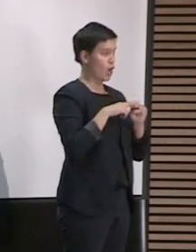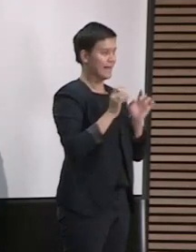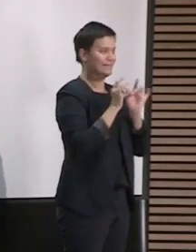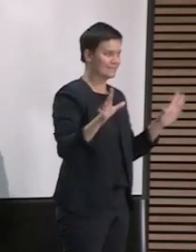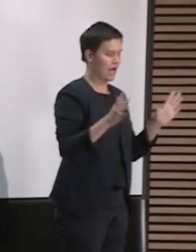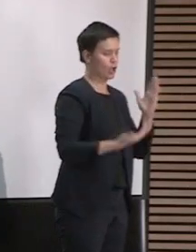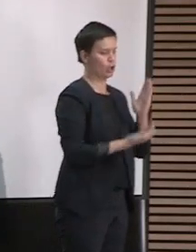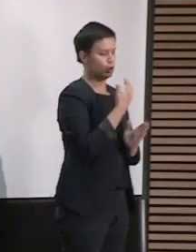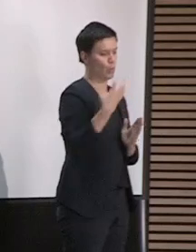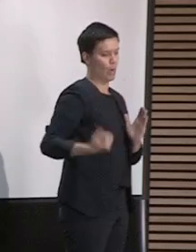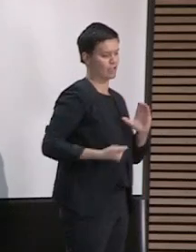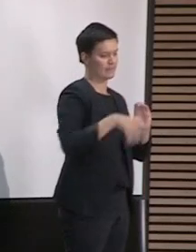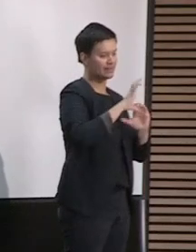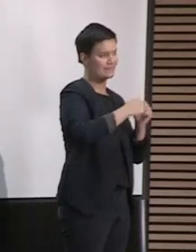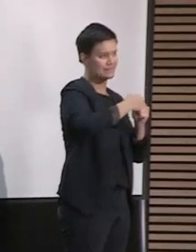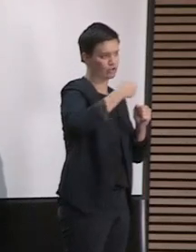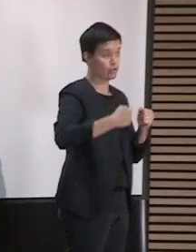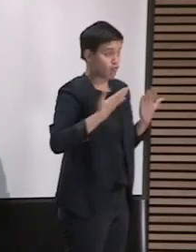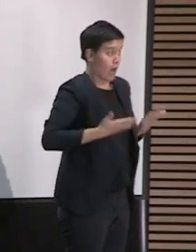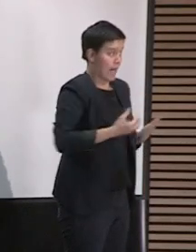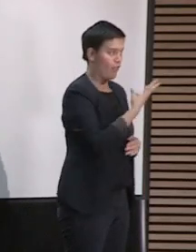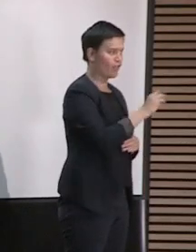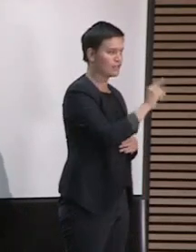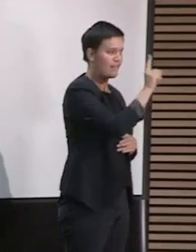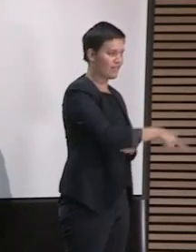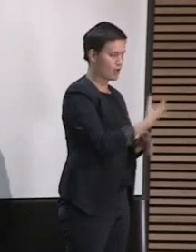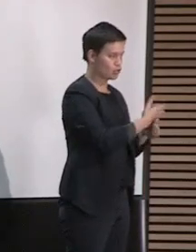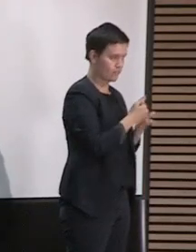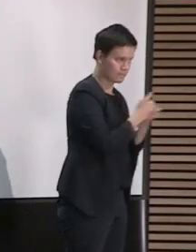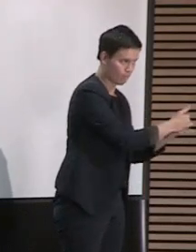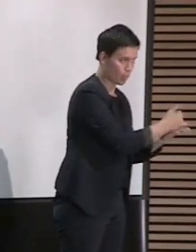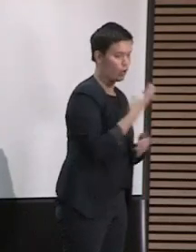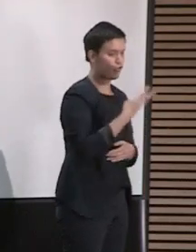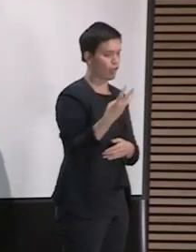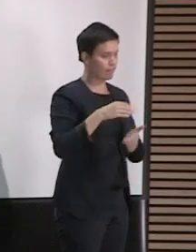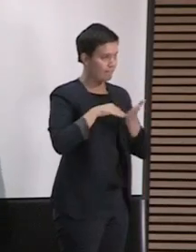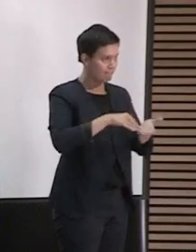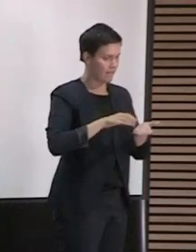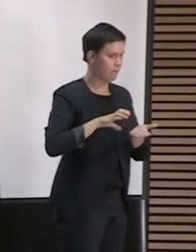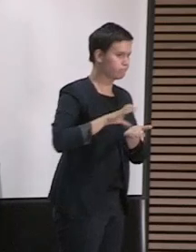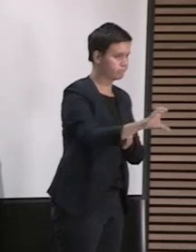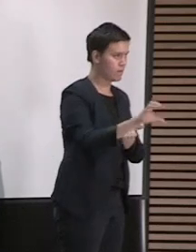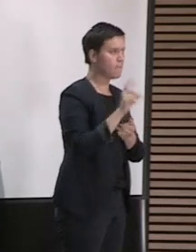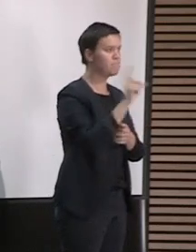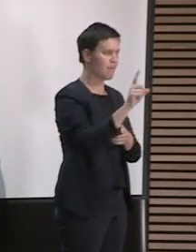ake. Kua mohio matou, e mohio ana koe, ko koe noa iho- e mohio ana koe, i tiimata ake i